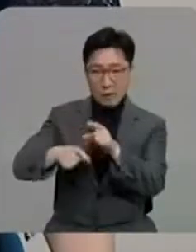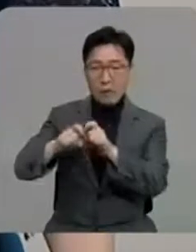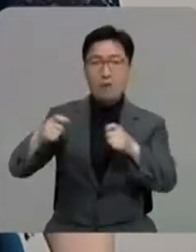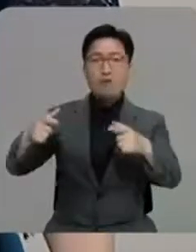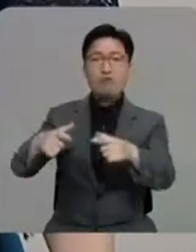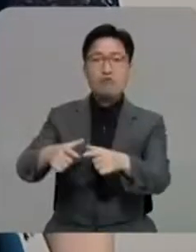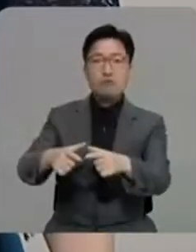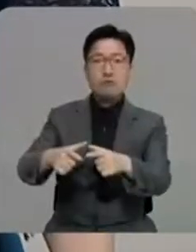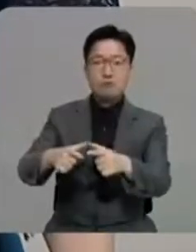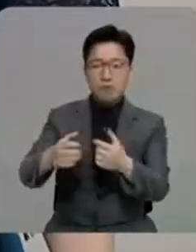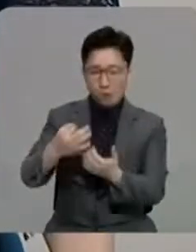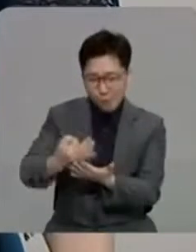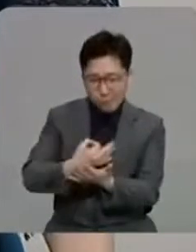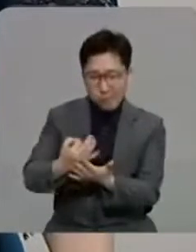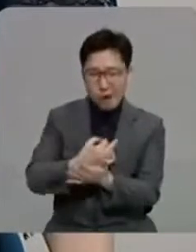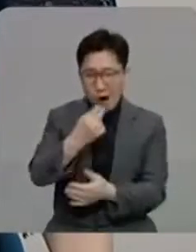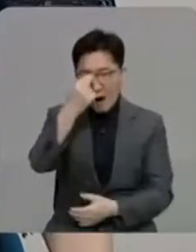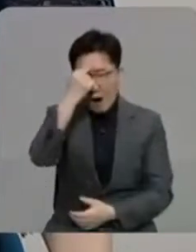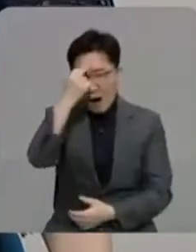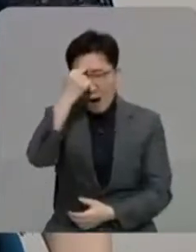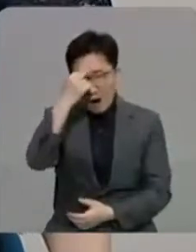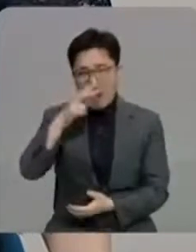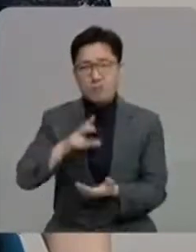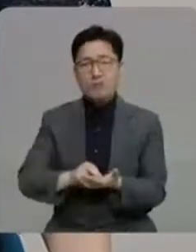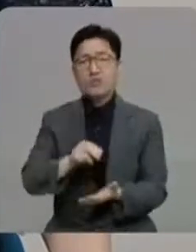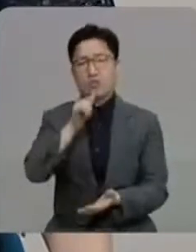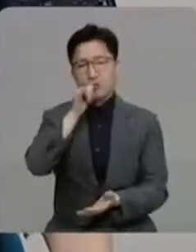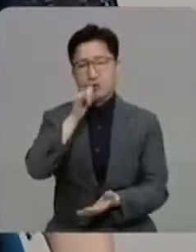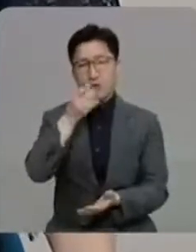천연 꿀을 생산하는 양봉 체험 프로그램이 좋은 반응을 얻고 있다고 합니다.